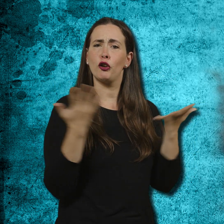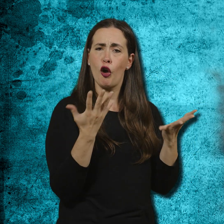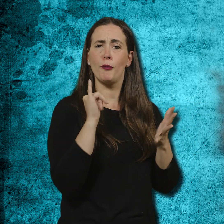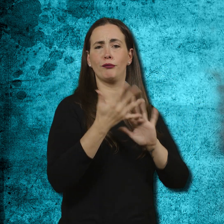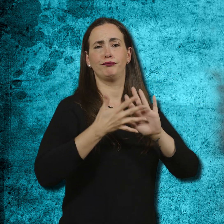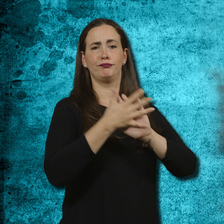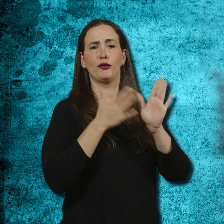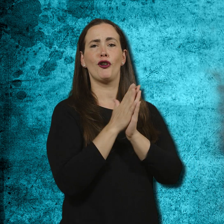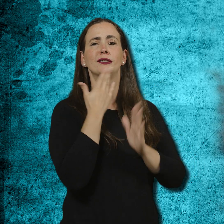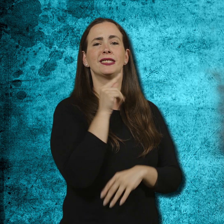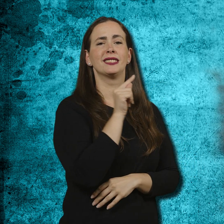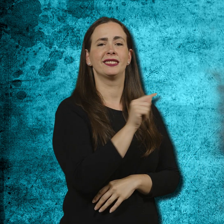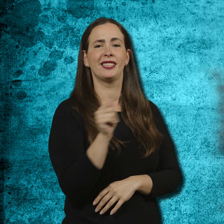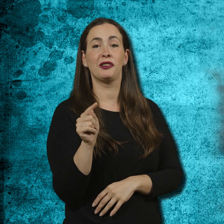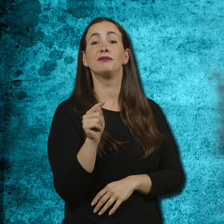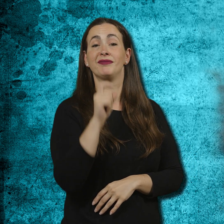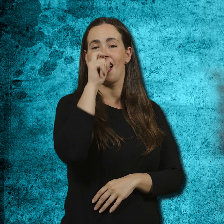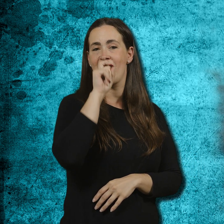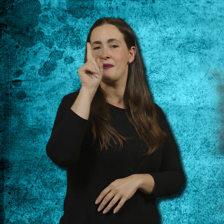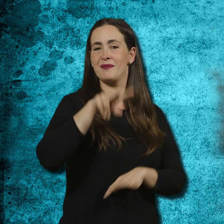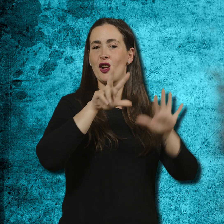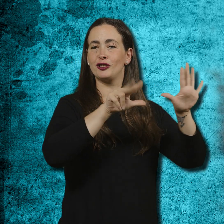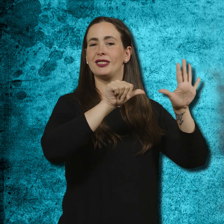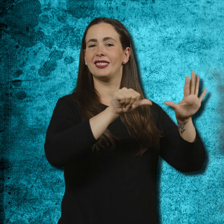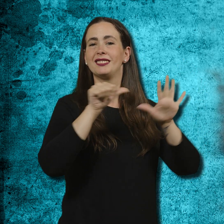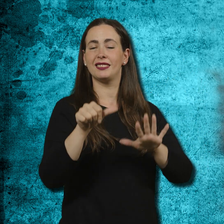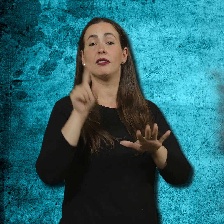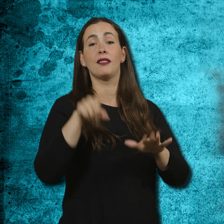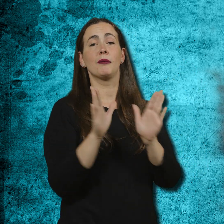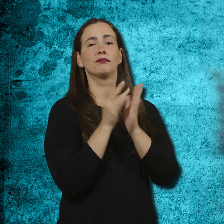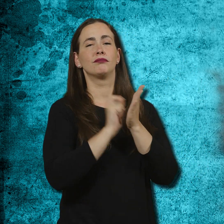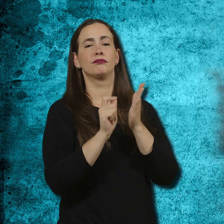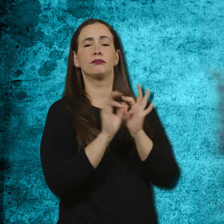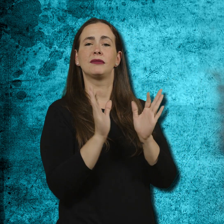Va escriure uns consells per a entendre i fer-se entendre amb signes (1866)